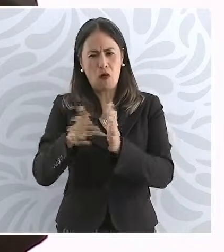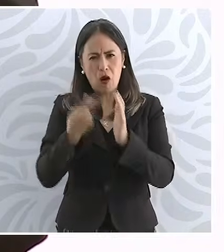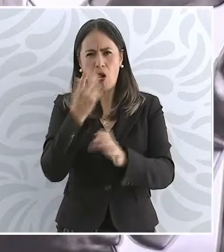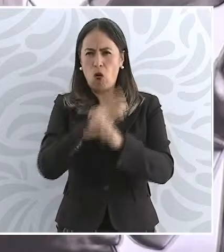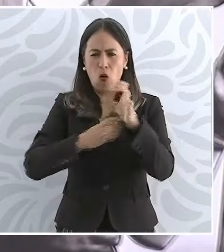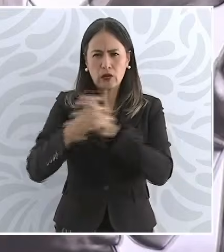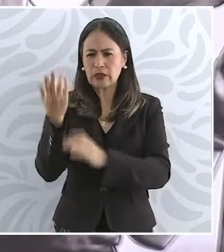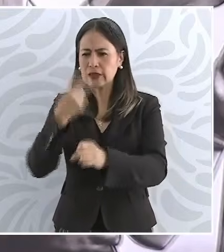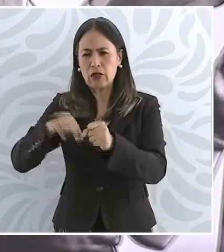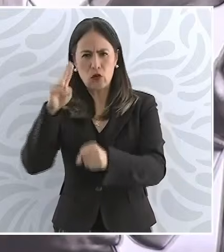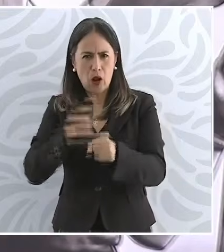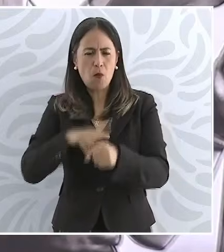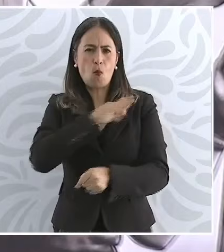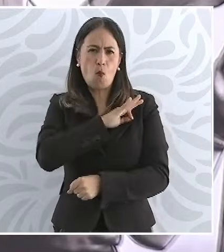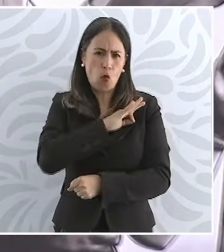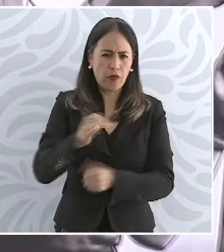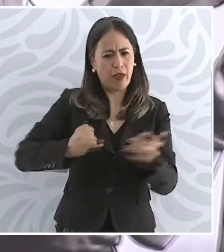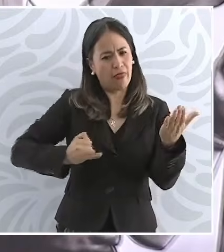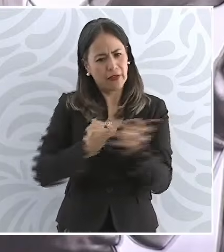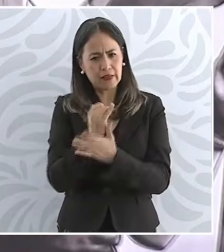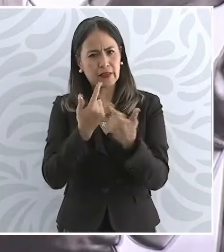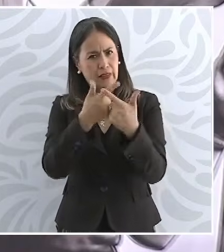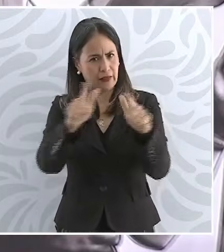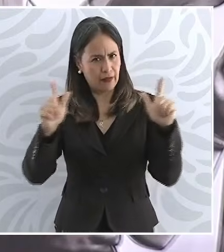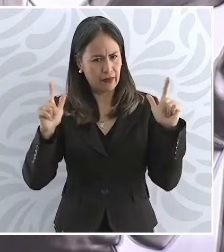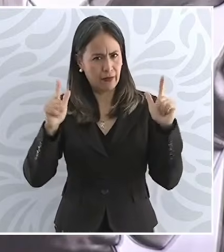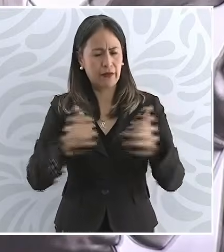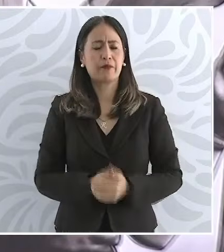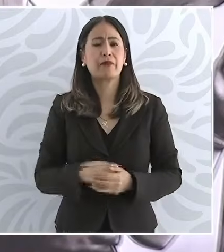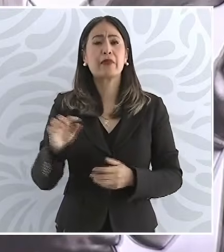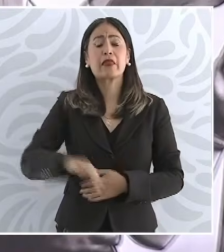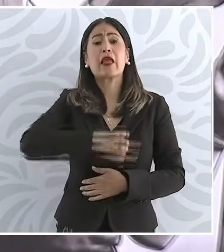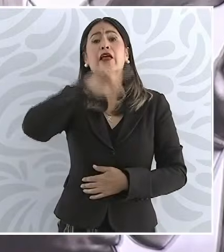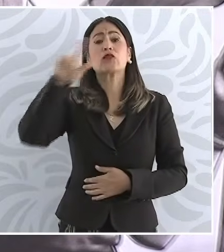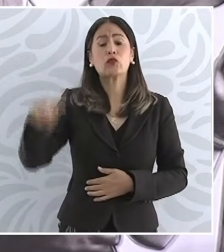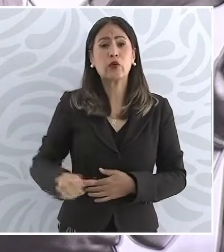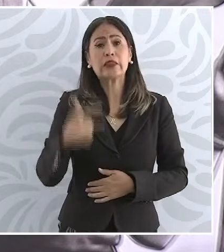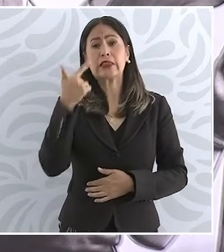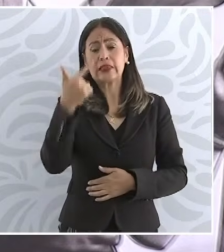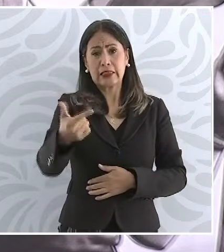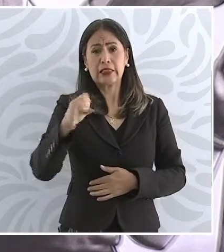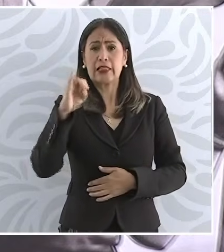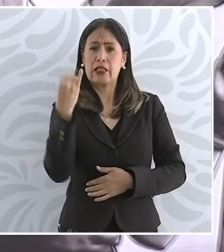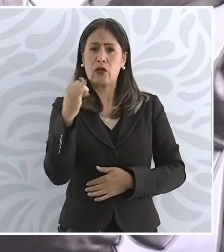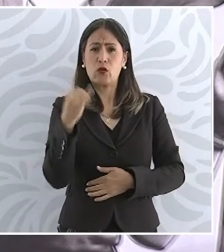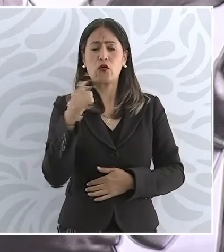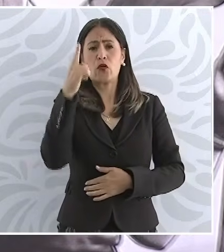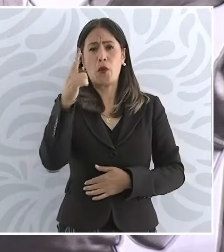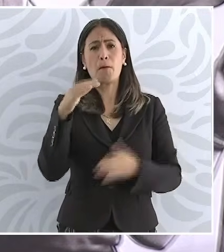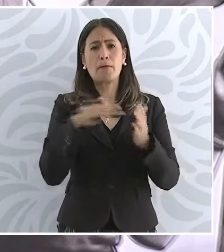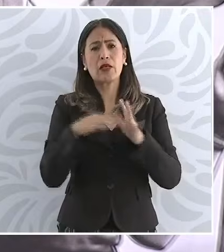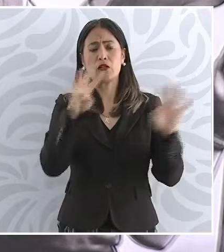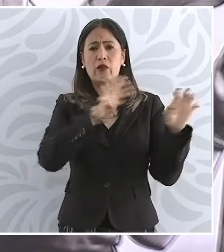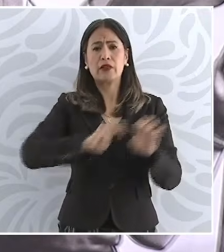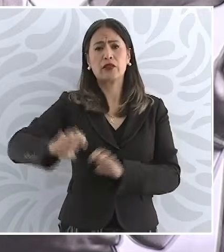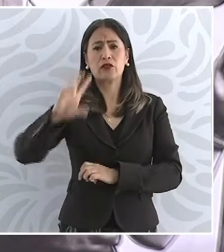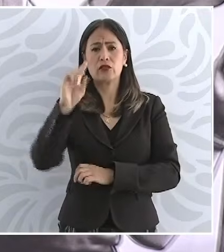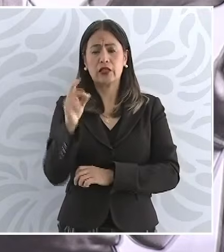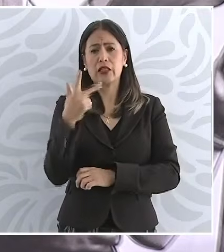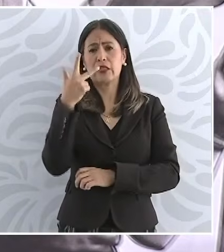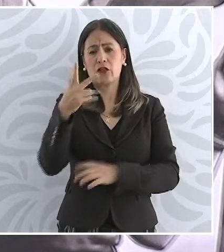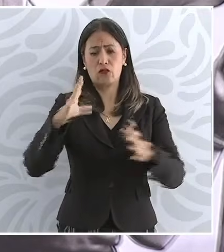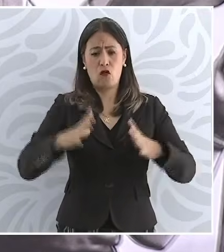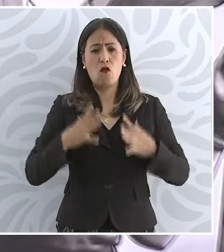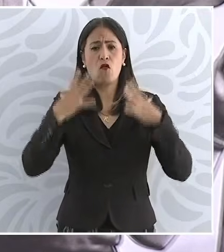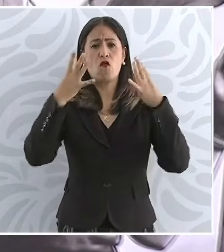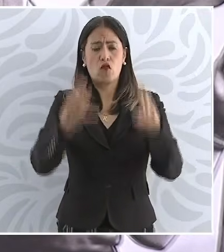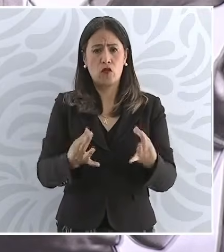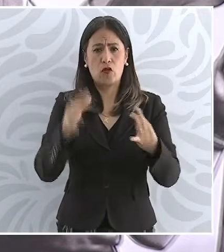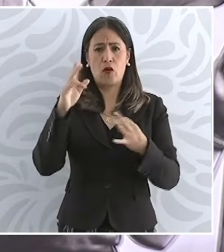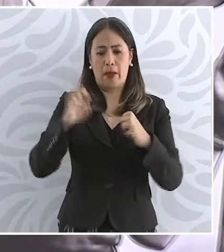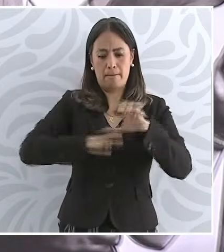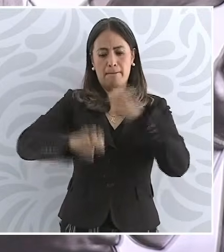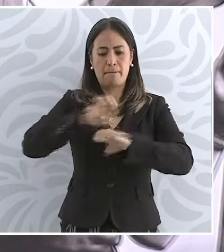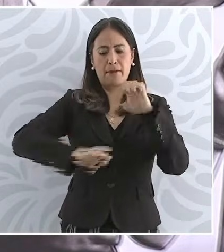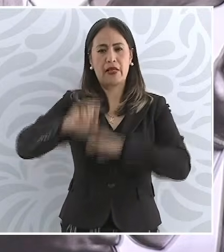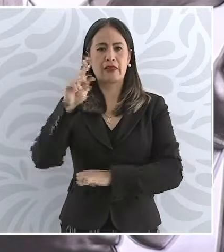autonomía 13 meses después el 7 de junio de 1938 se fundó petróleos mexicanos con la finalidad de